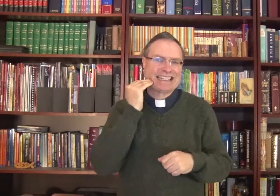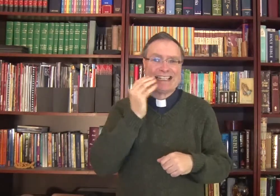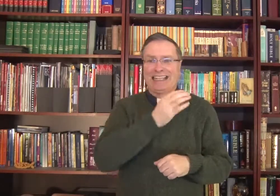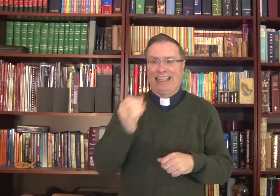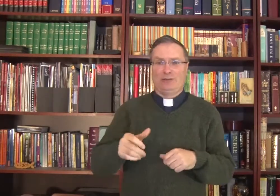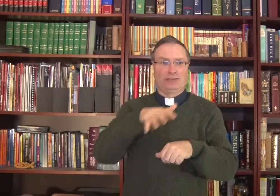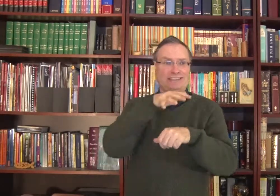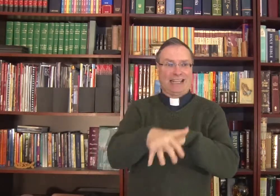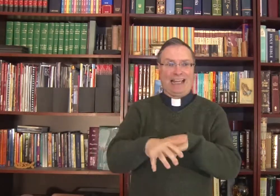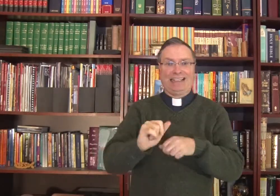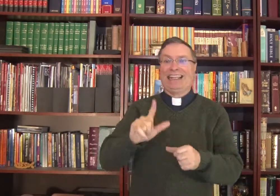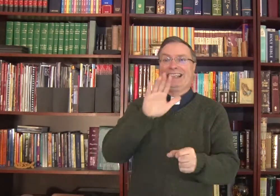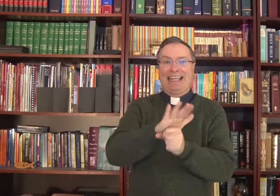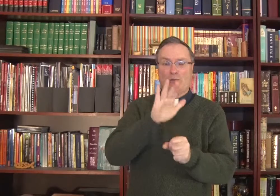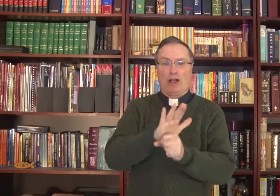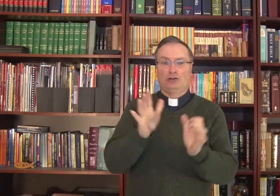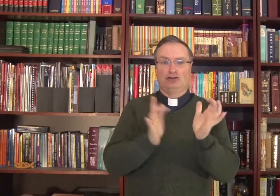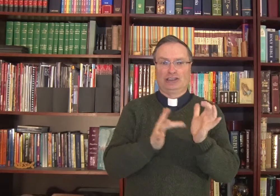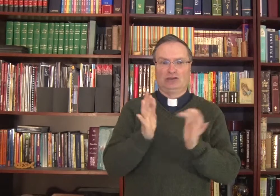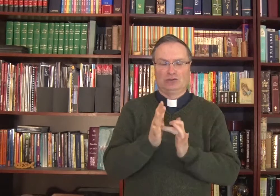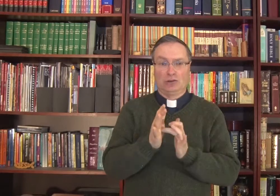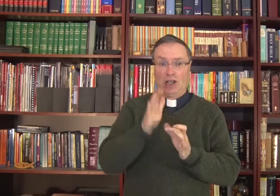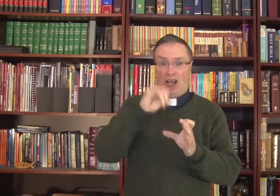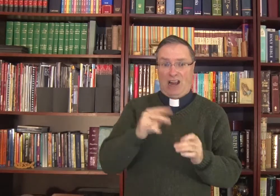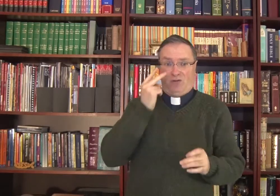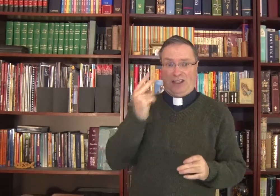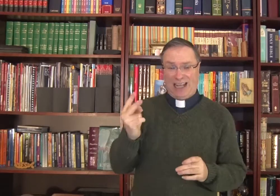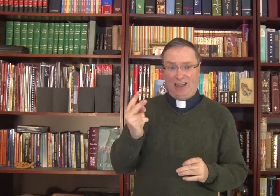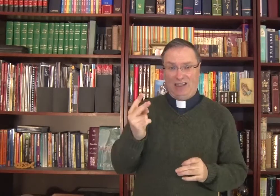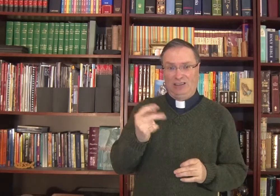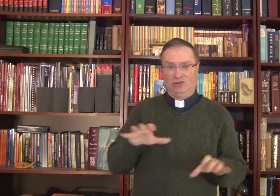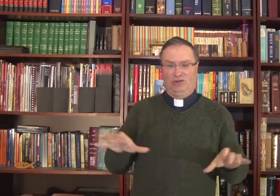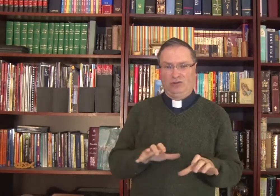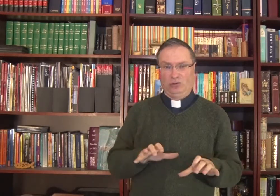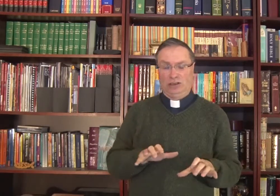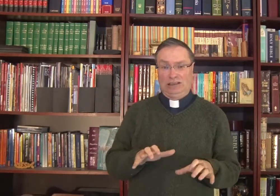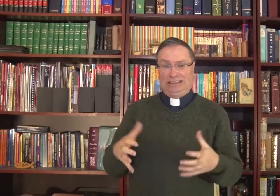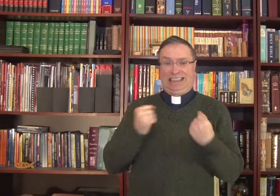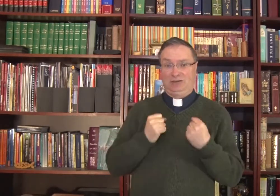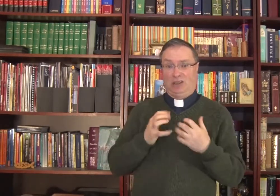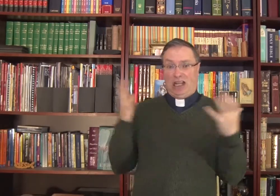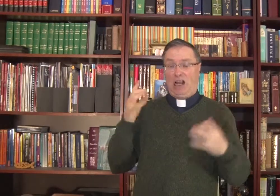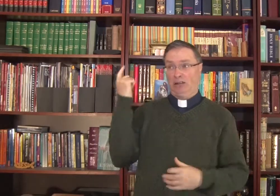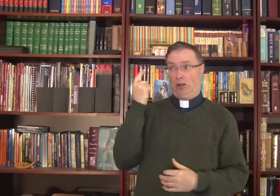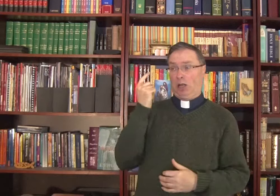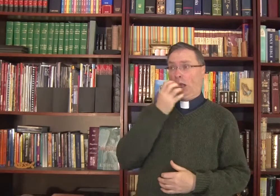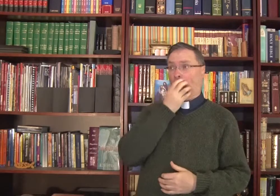du sang des témoins de Jésus. En la voyant, je fus saisi d'un grand étonnement.